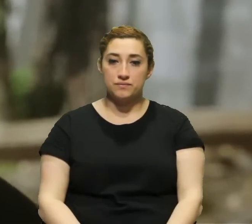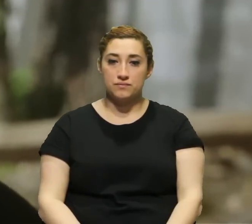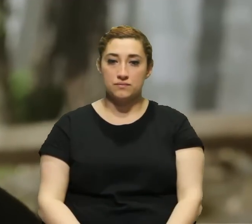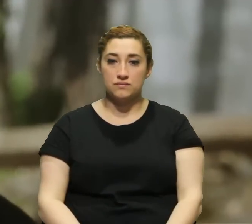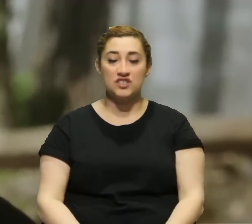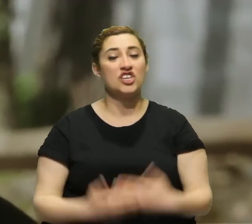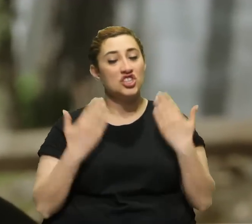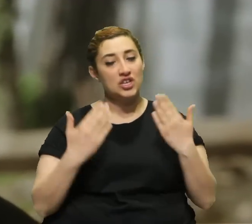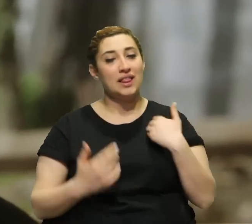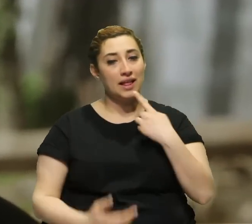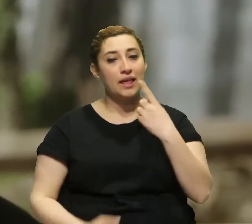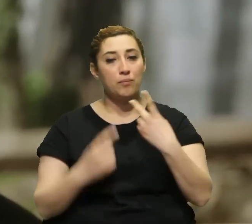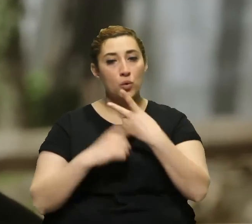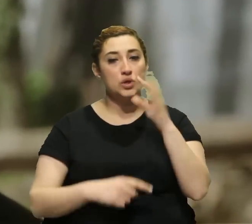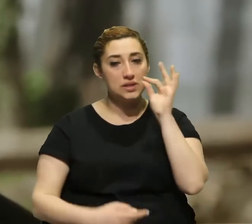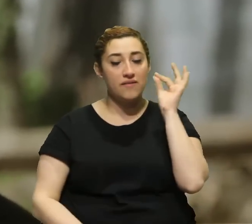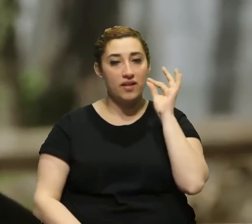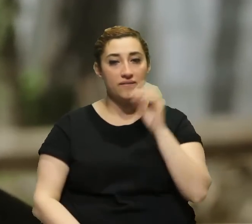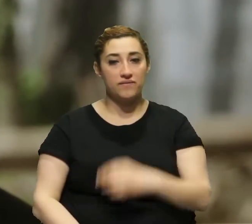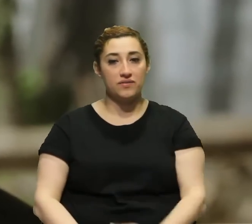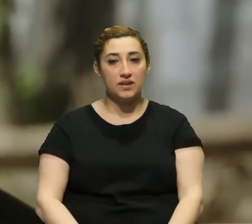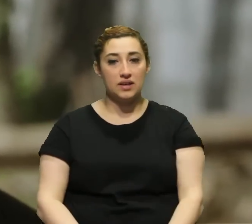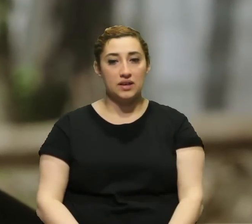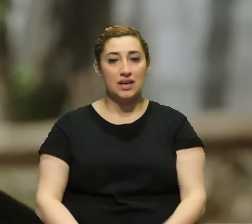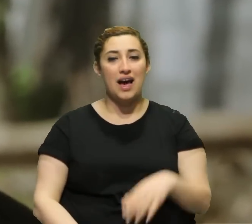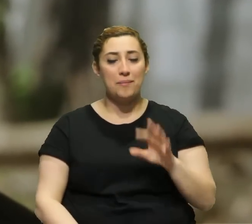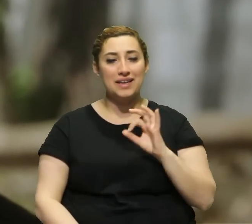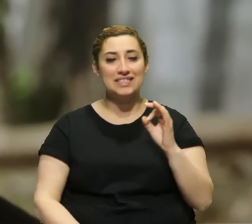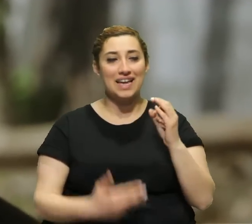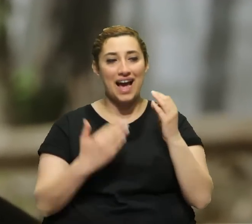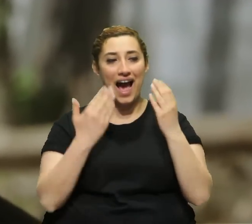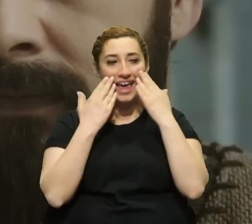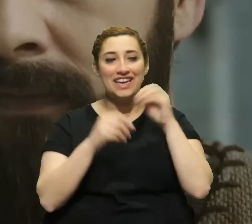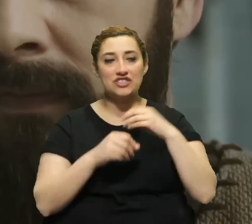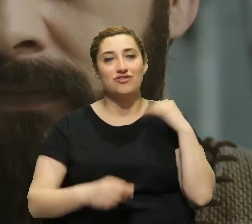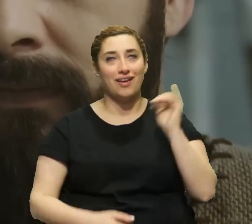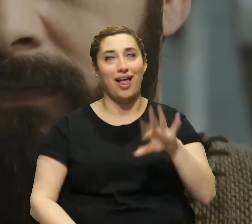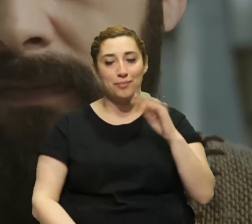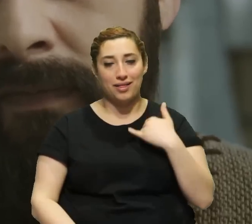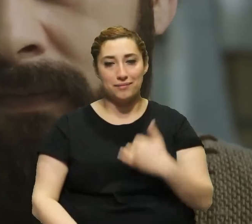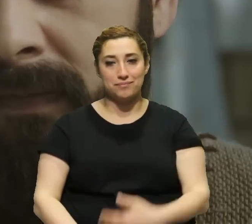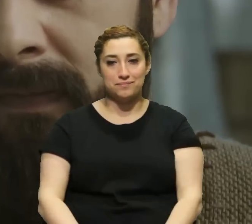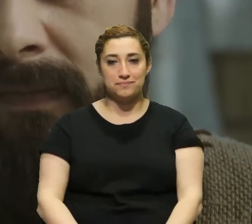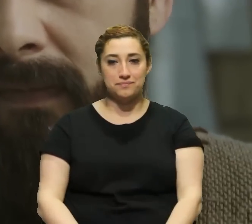İnşallah diyelim Yunus Efendi. Ama pek hayırlı değildir.